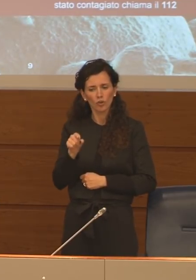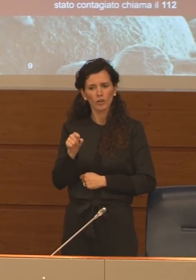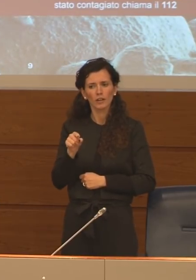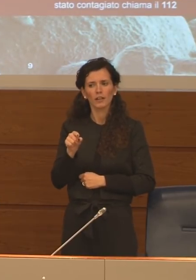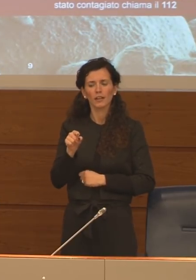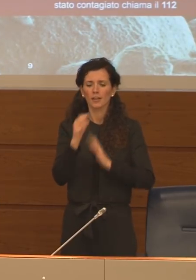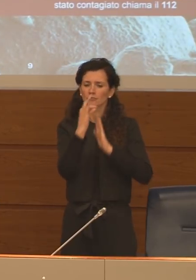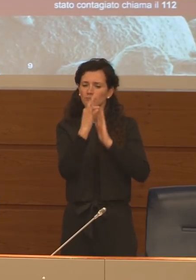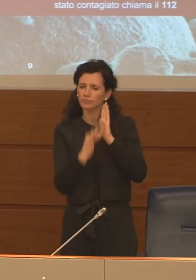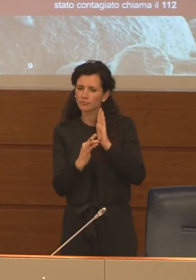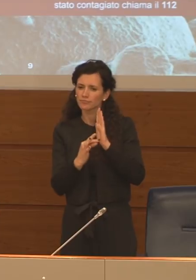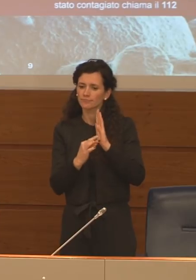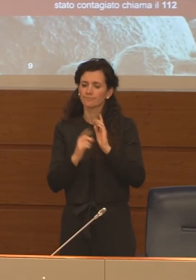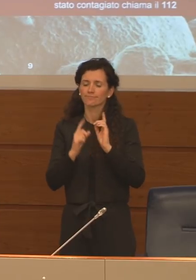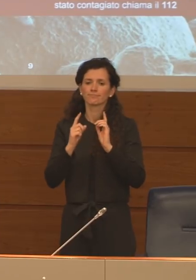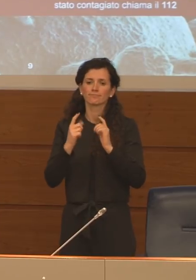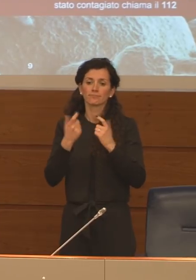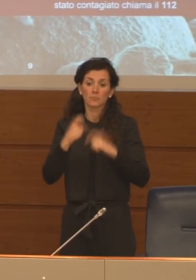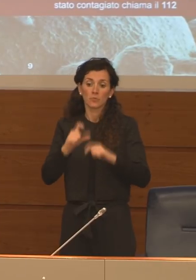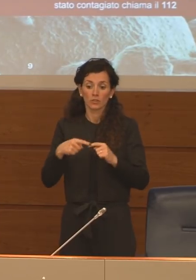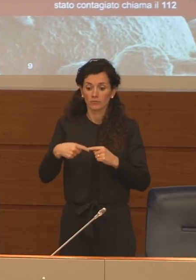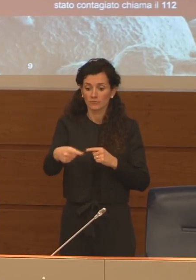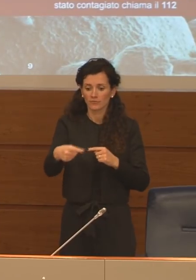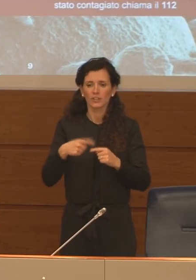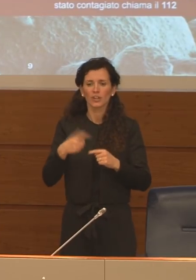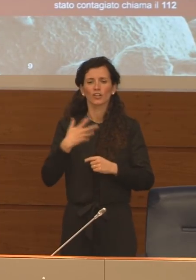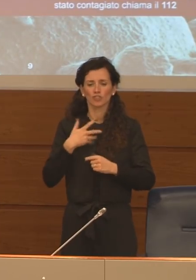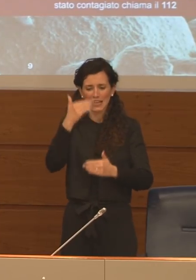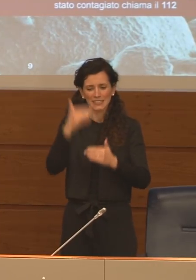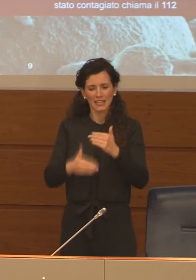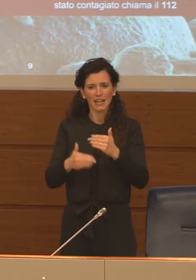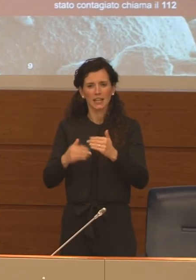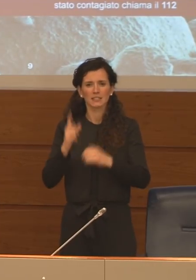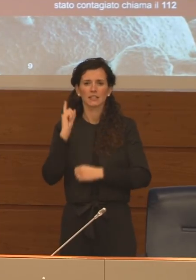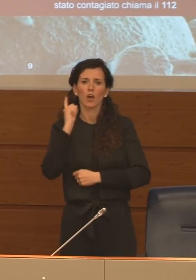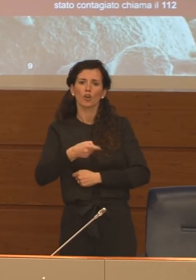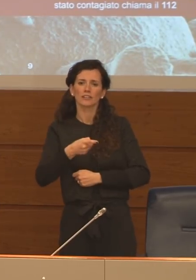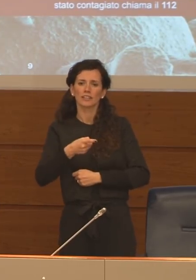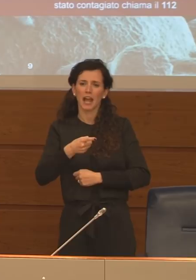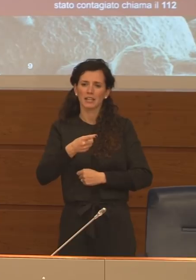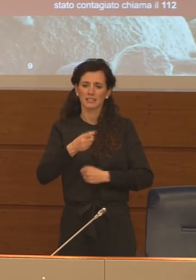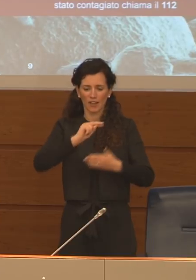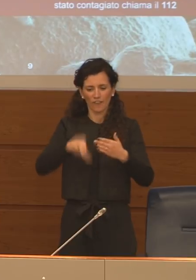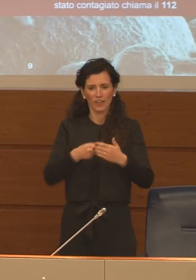vista della scadenza delle ordinanze emanate a doppia firma dal Ministro della